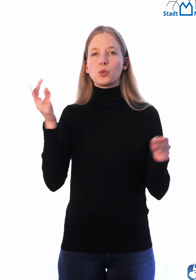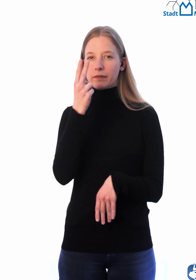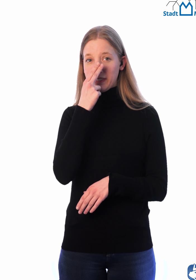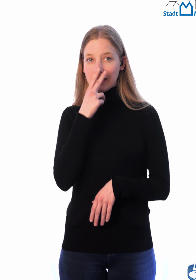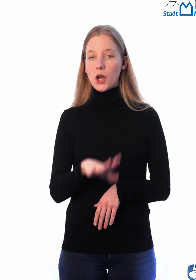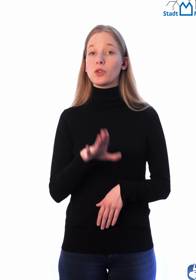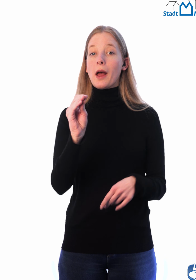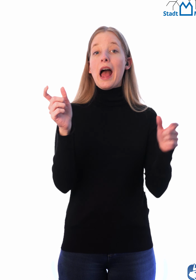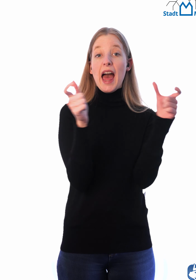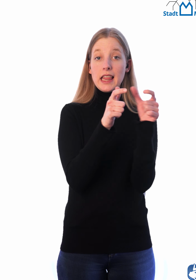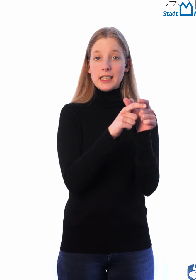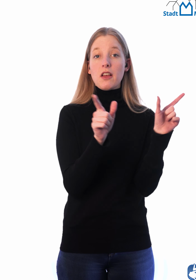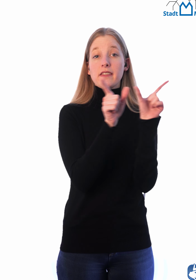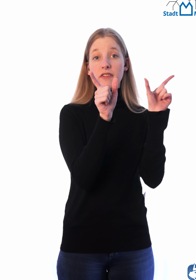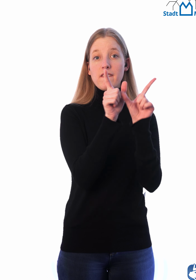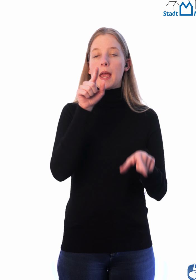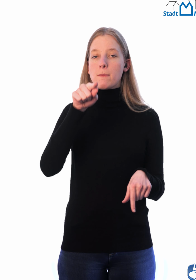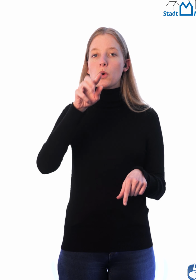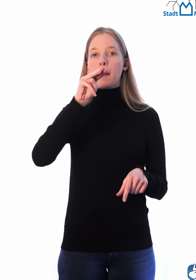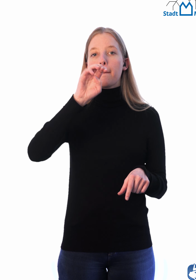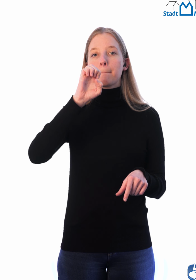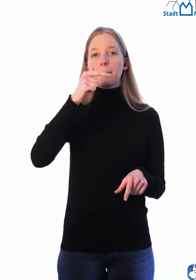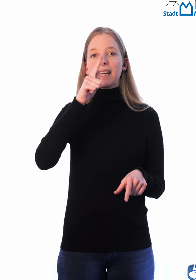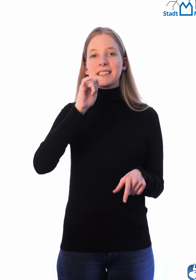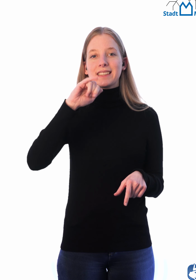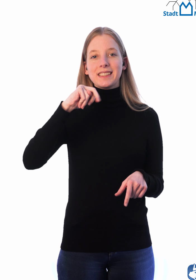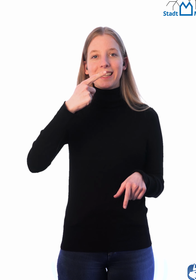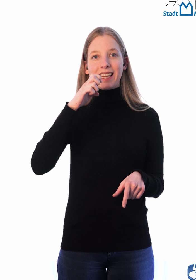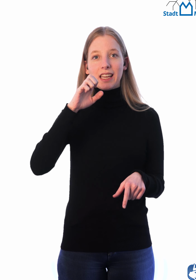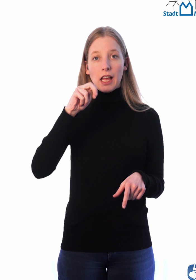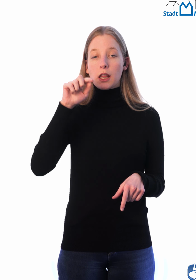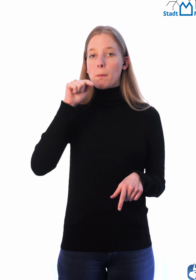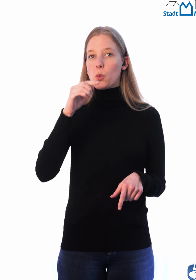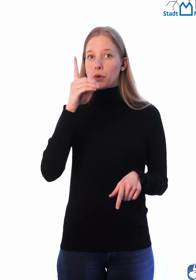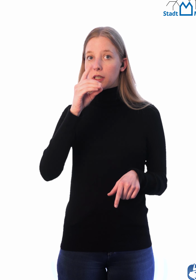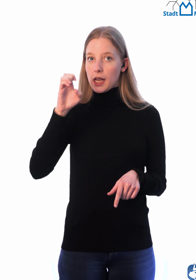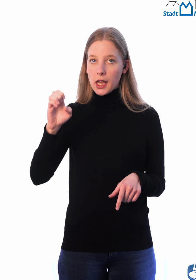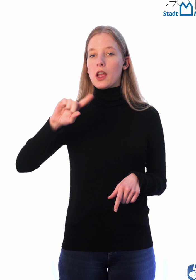Mit der Adresse www.metzingen.de